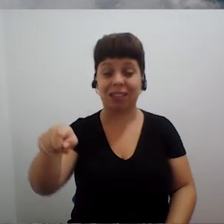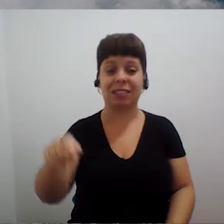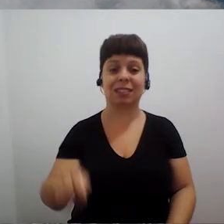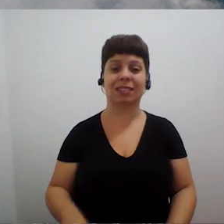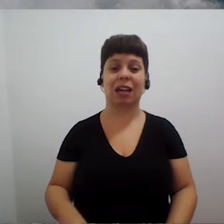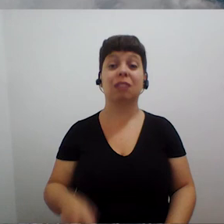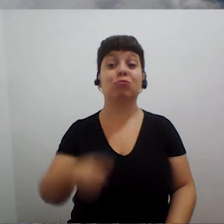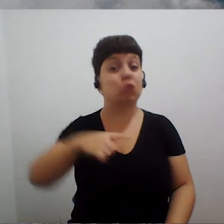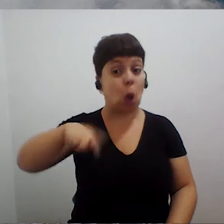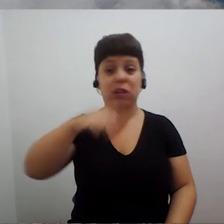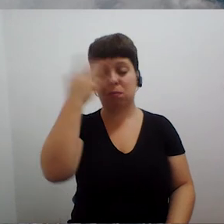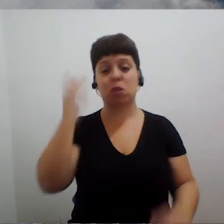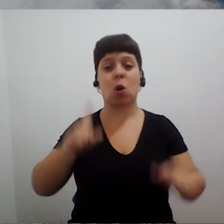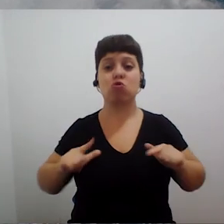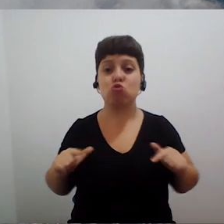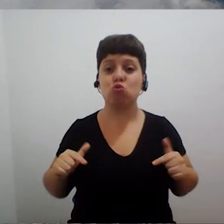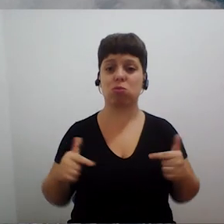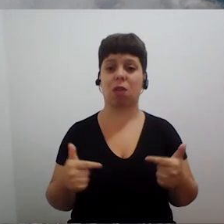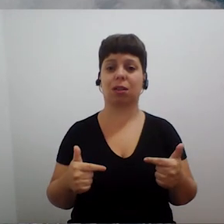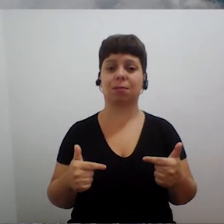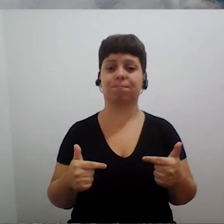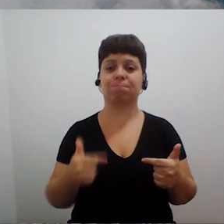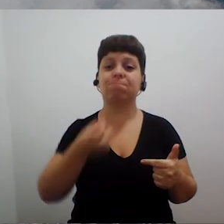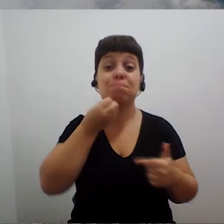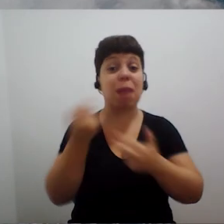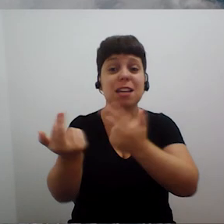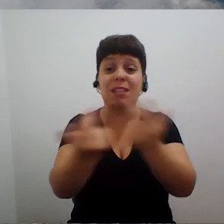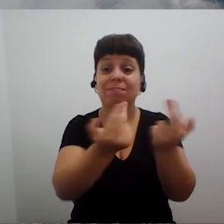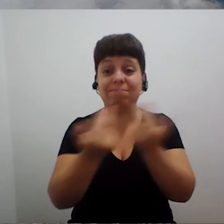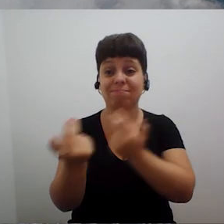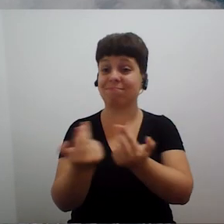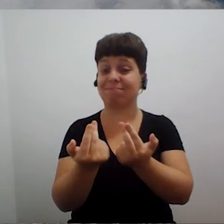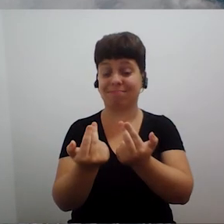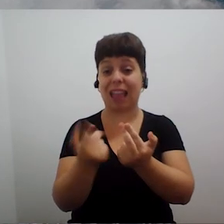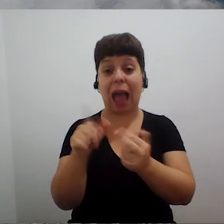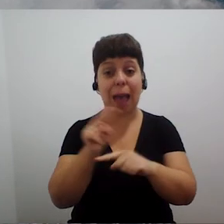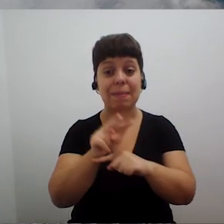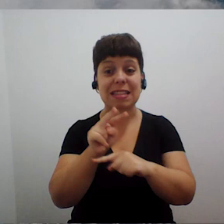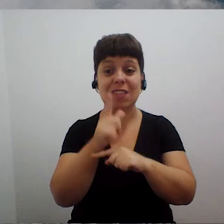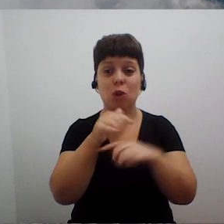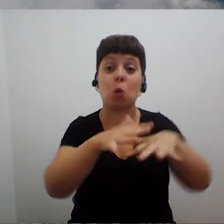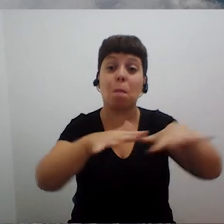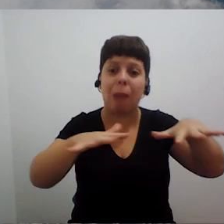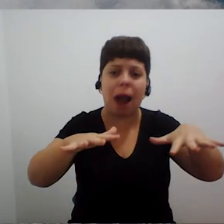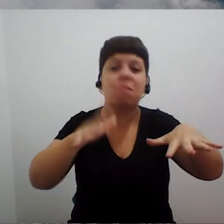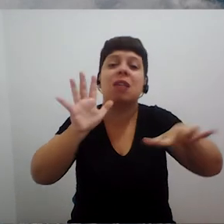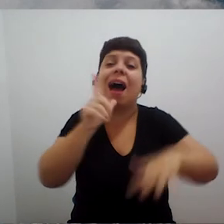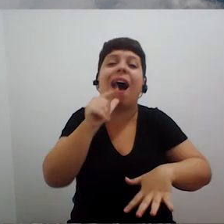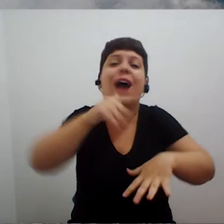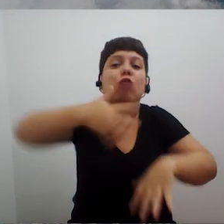que estamos lutando por esse bem comum que é a preservação do mar e da água de um modo geral